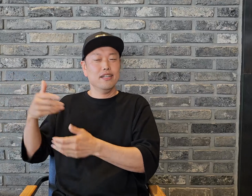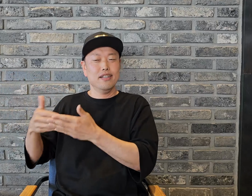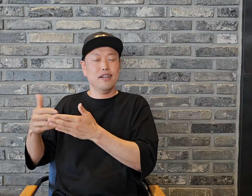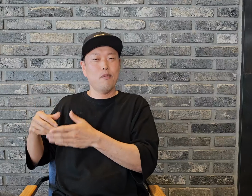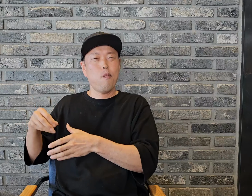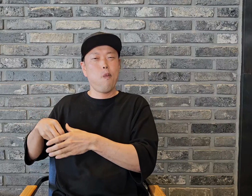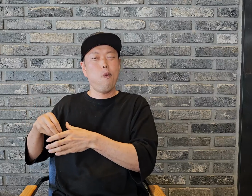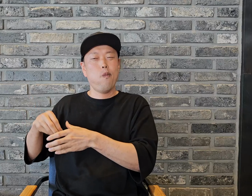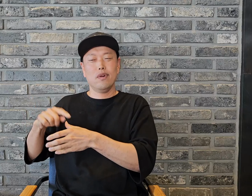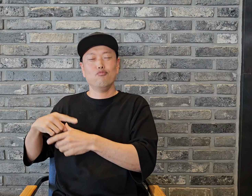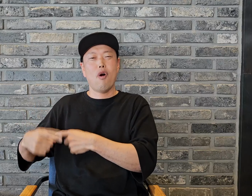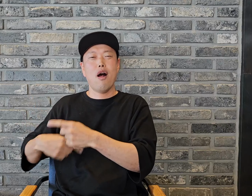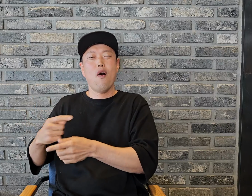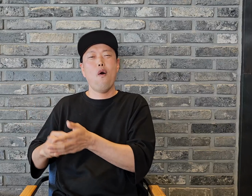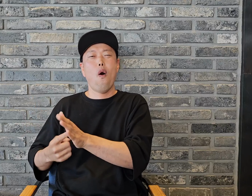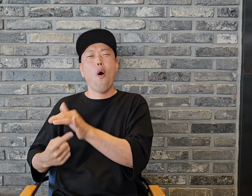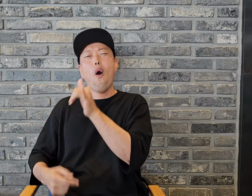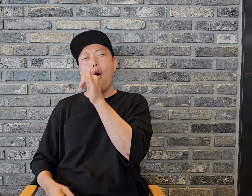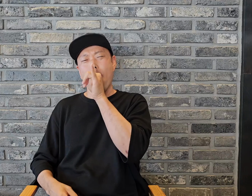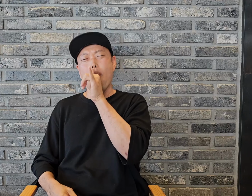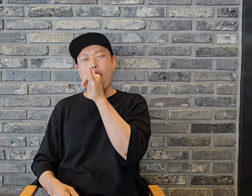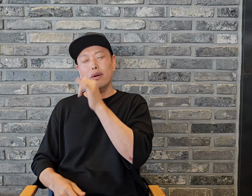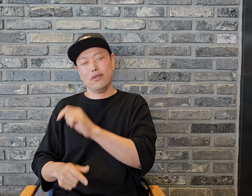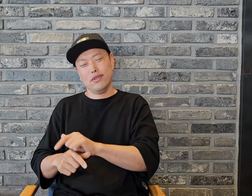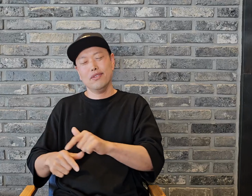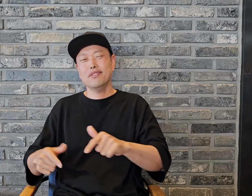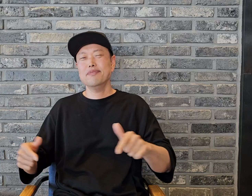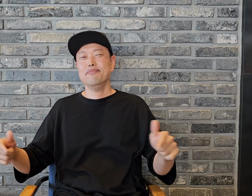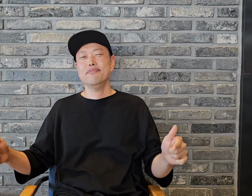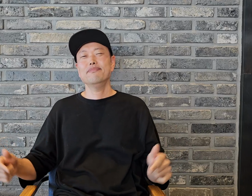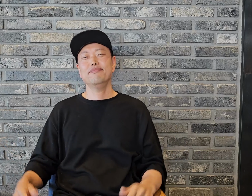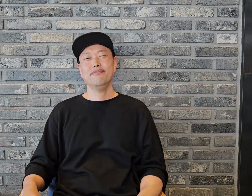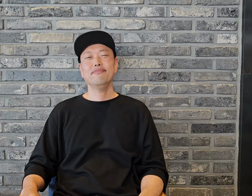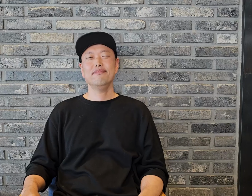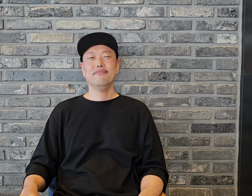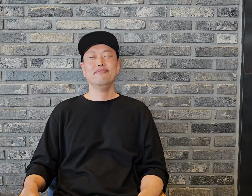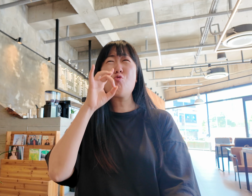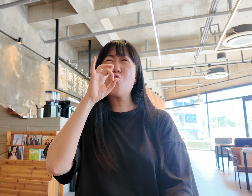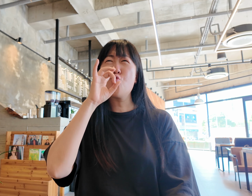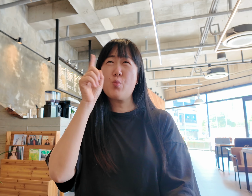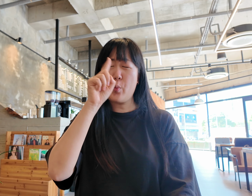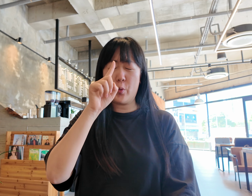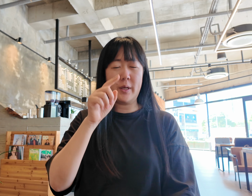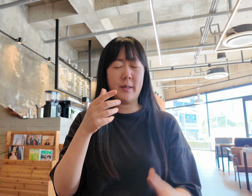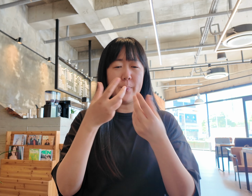콘텐츠를 제작하고 있습니다 궁금한 게 있어요